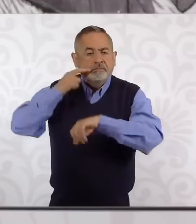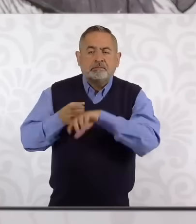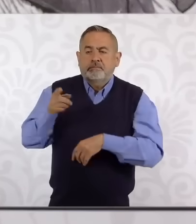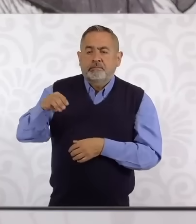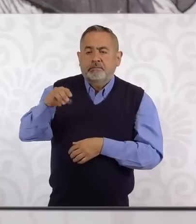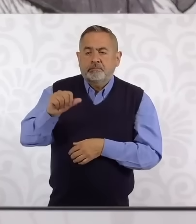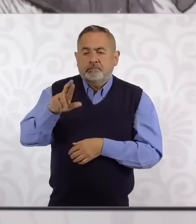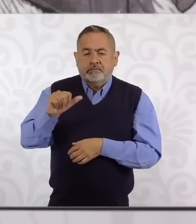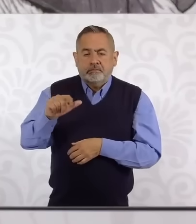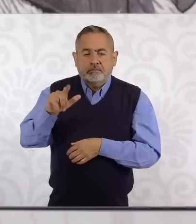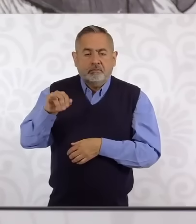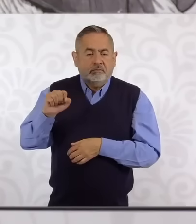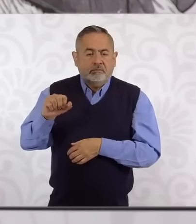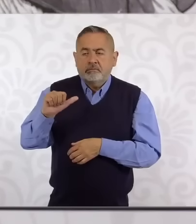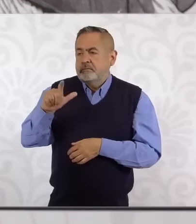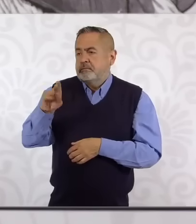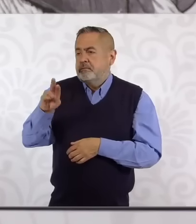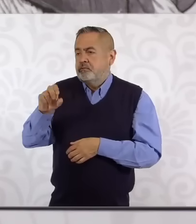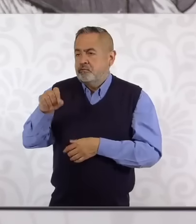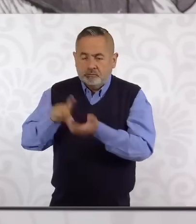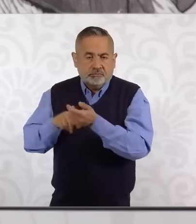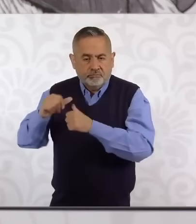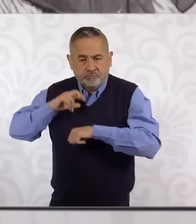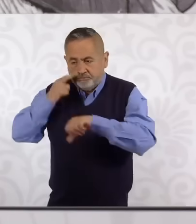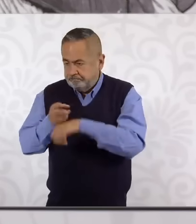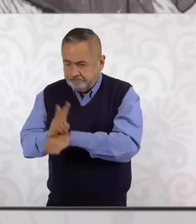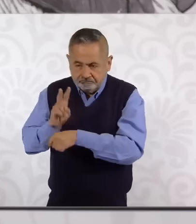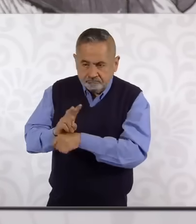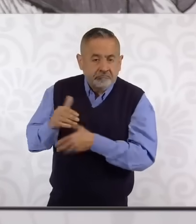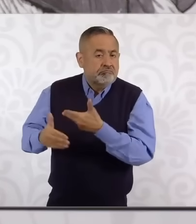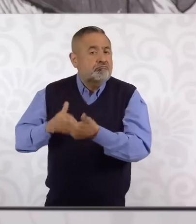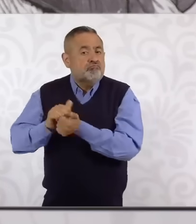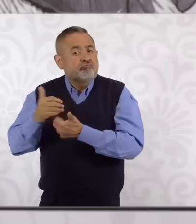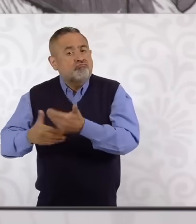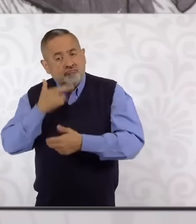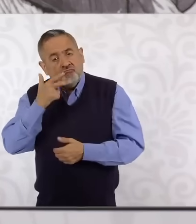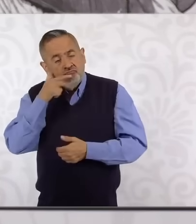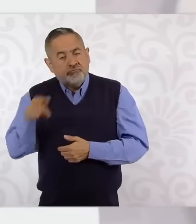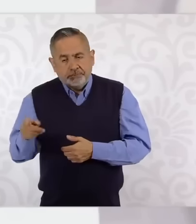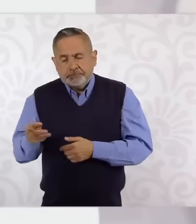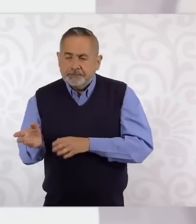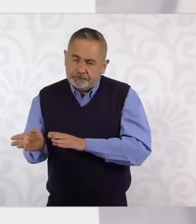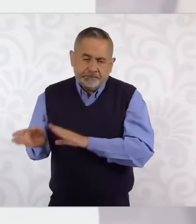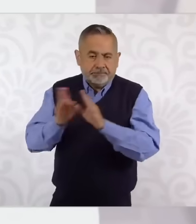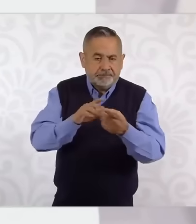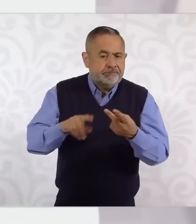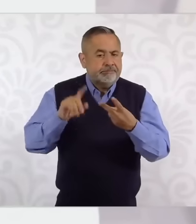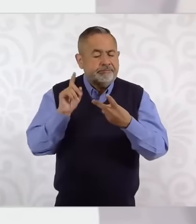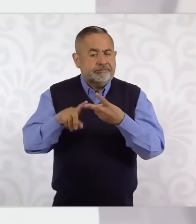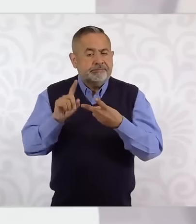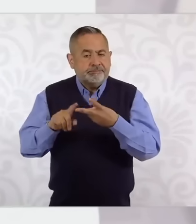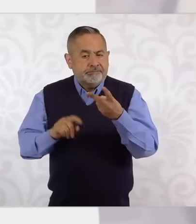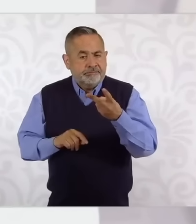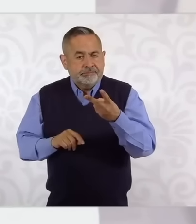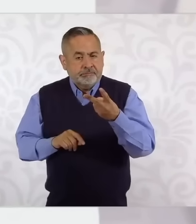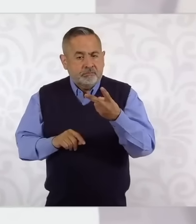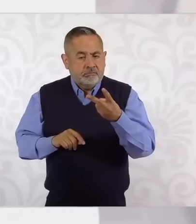desde Alimentación para el Bienestar y ya va avanzando. Eh y por otro lado está los productores